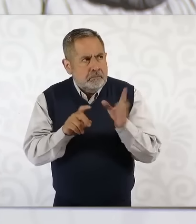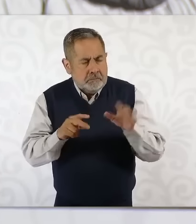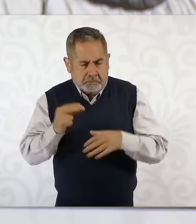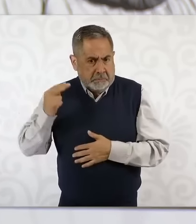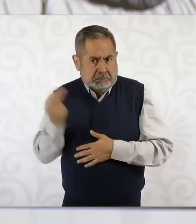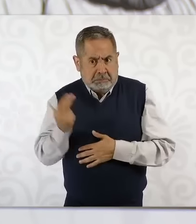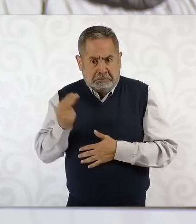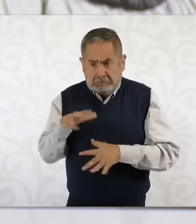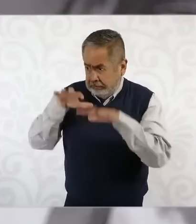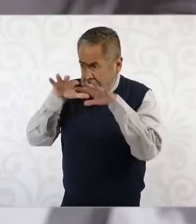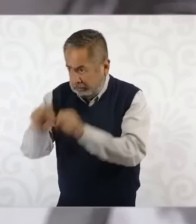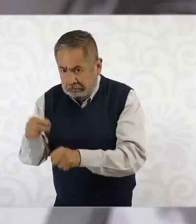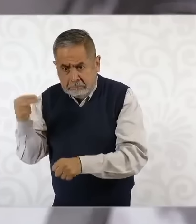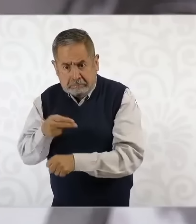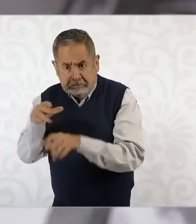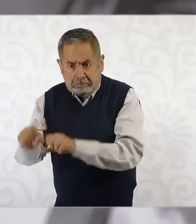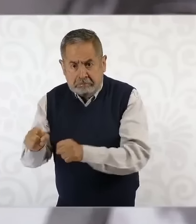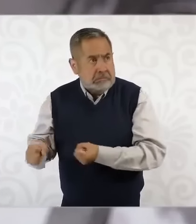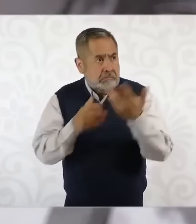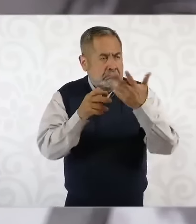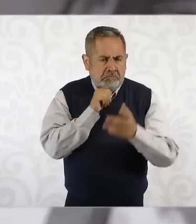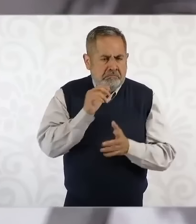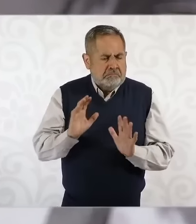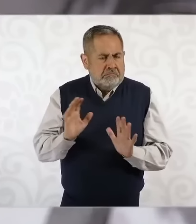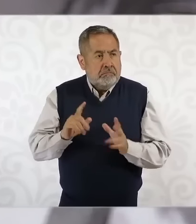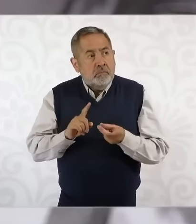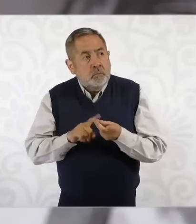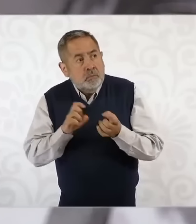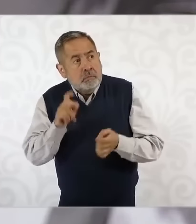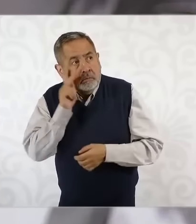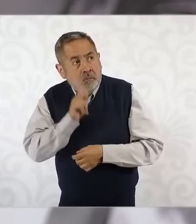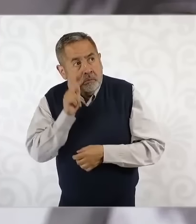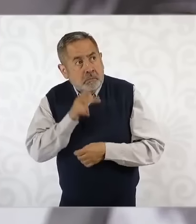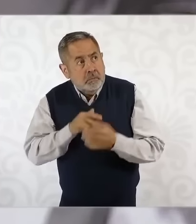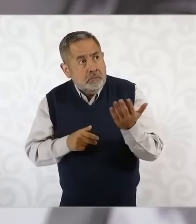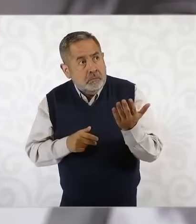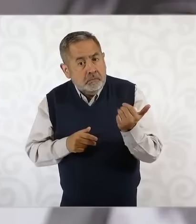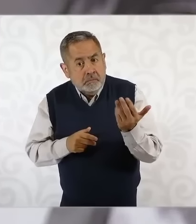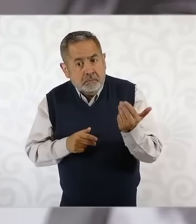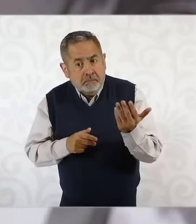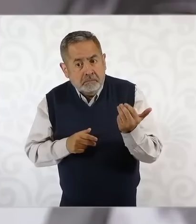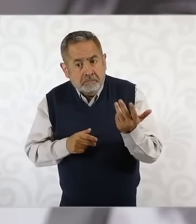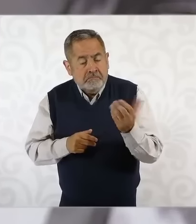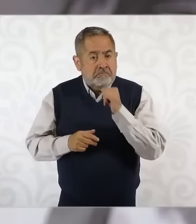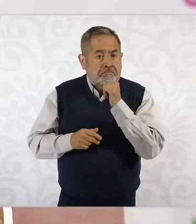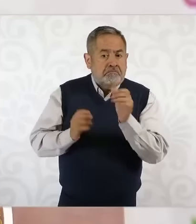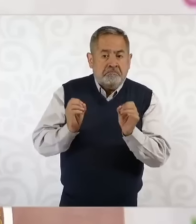y no se han entregado ningunas pruebas. Eh, en caso de que se rechazara esta solicitud,